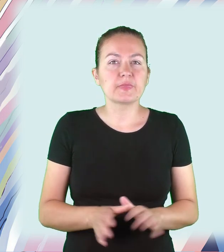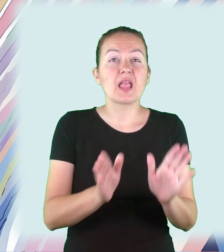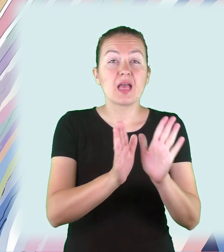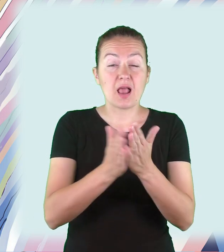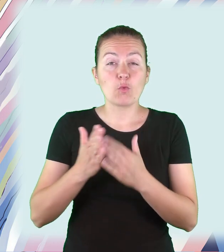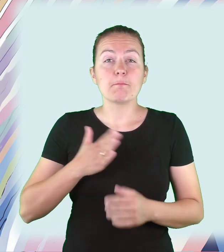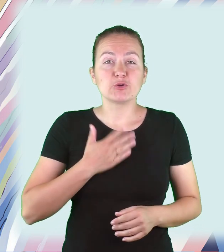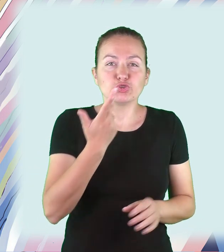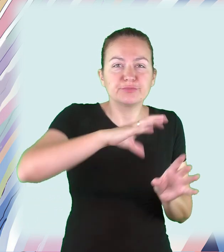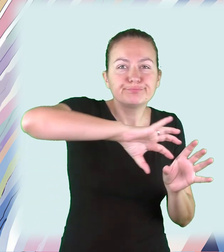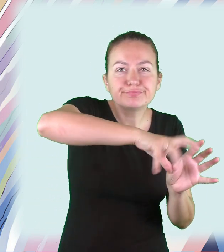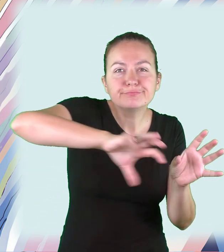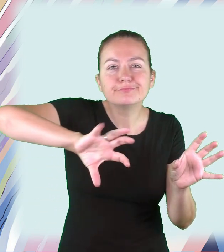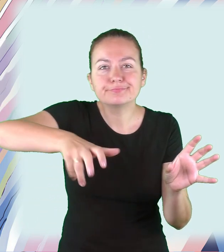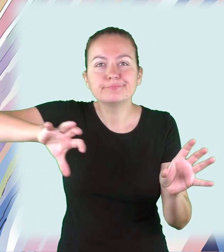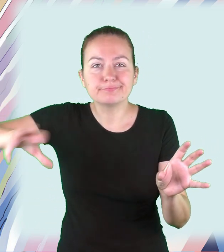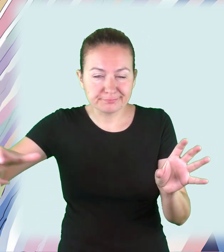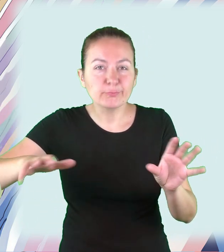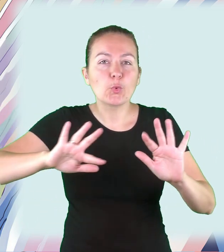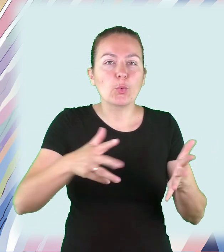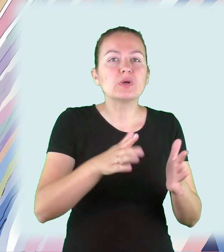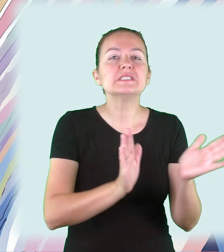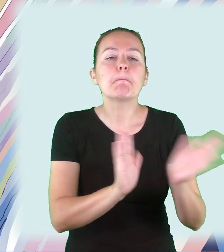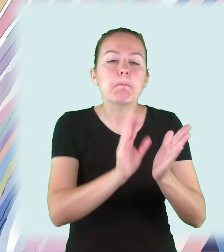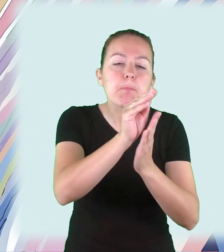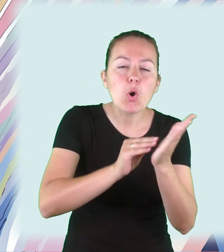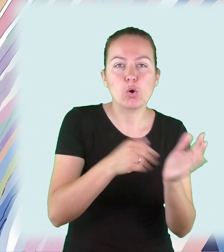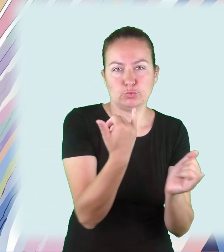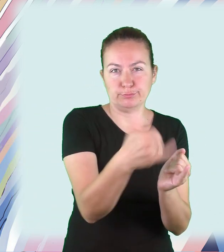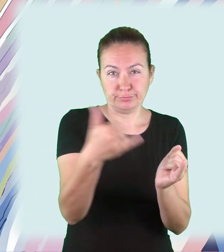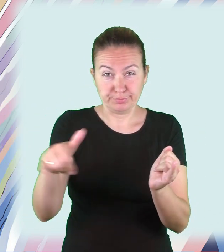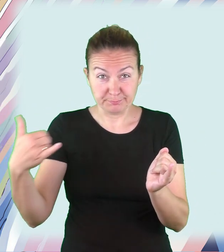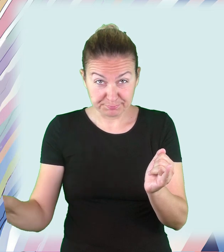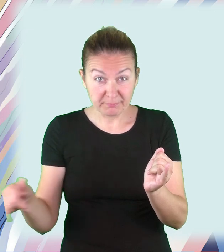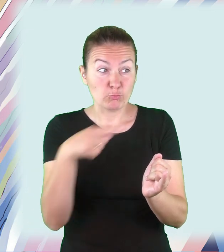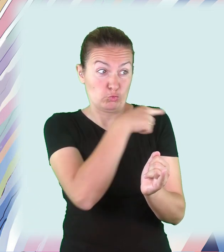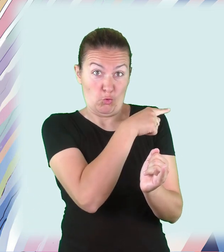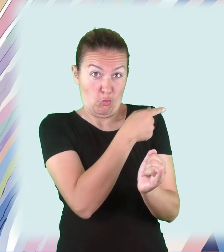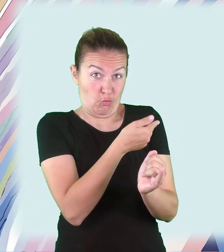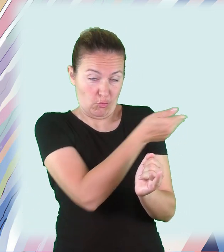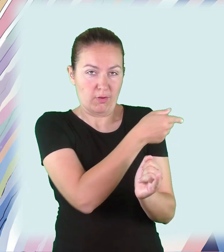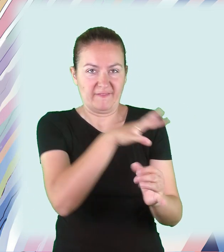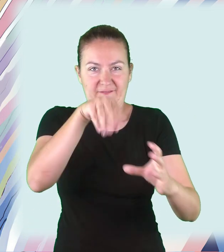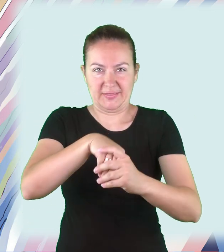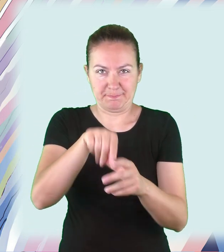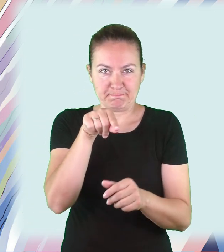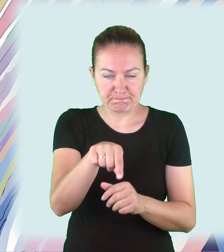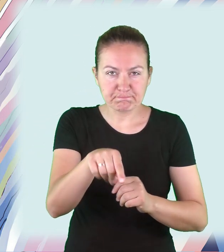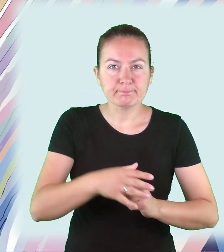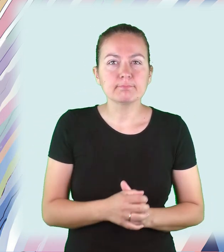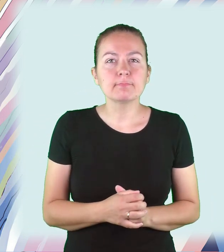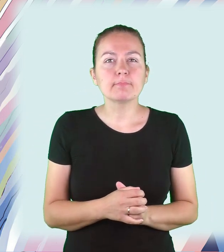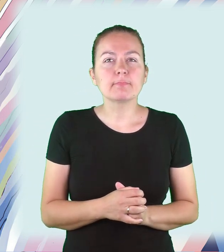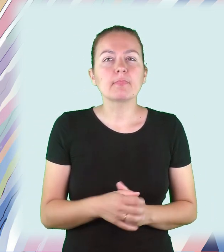Liryka to jeden z trzech rodzajów literackich, czyli jeden z trzech sposobów tworzenia literatury.